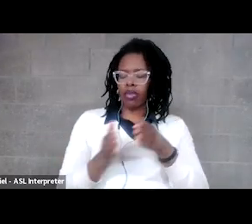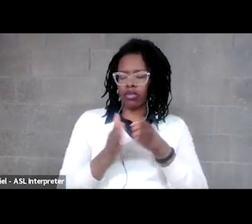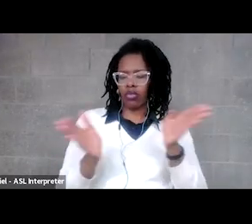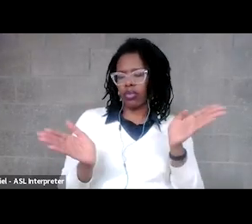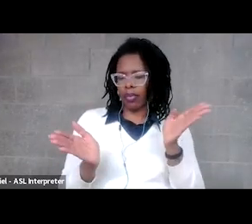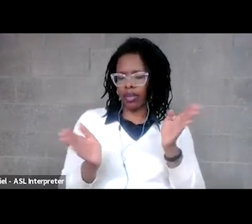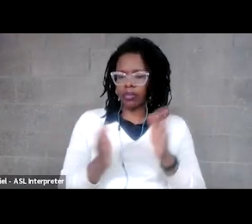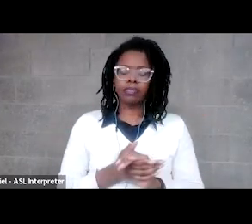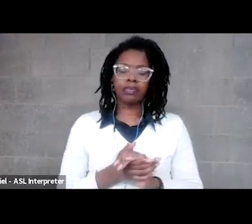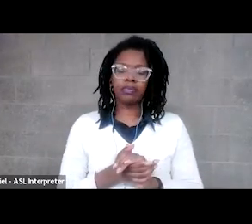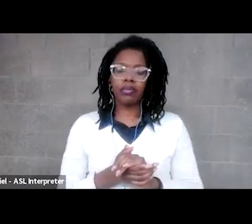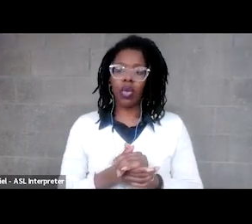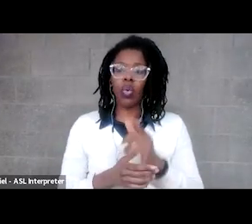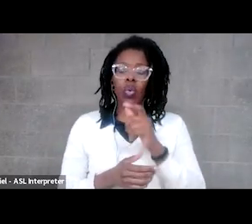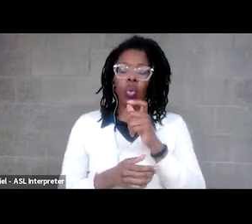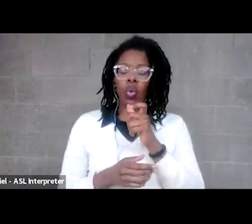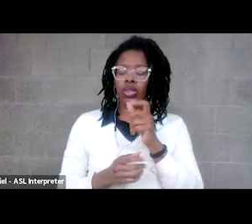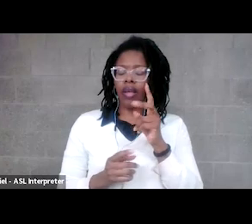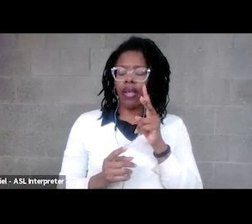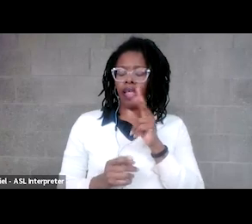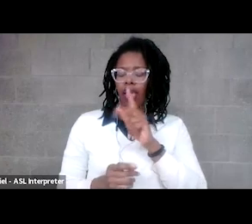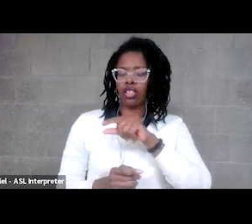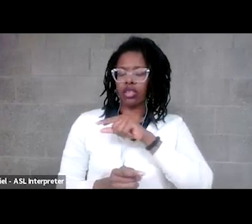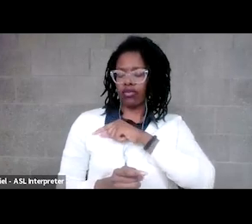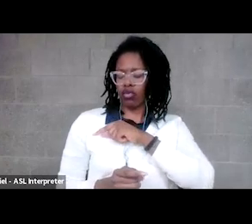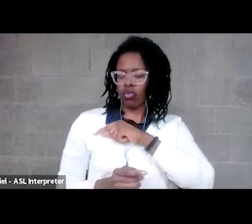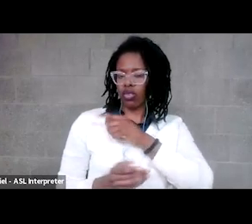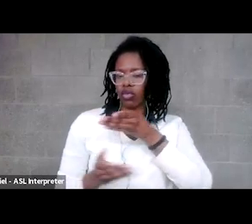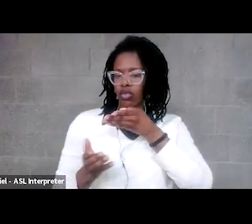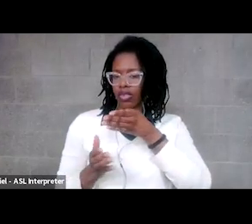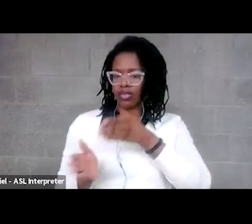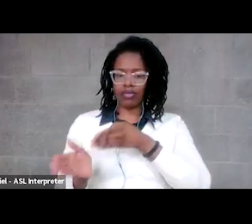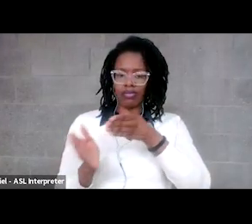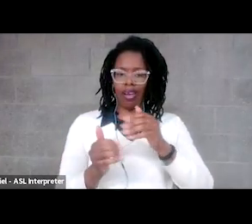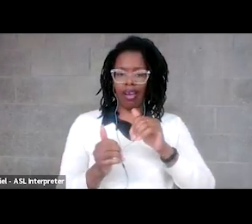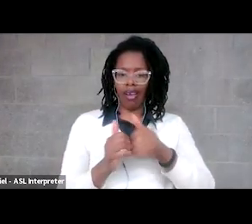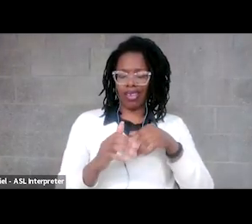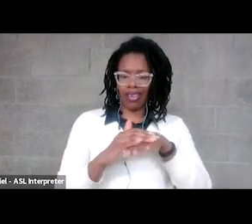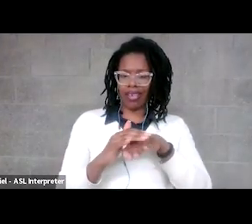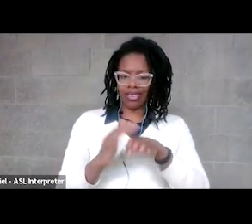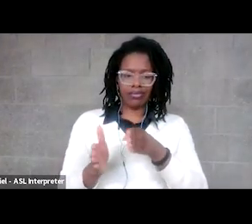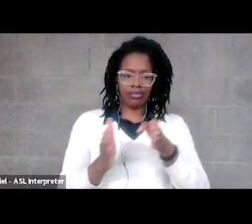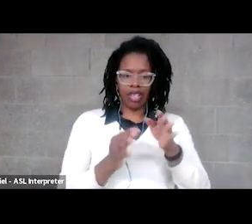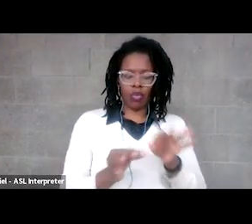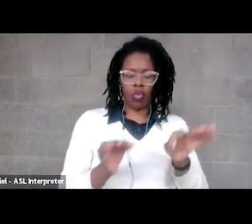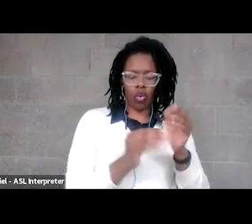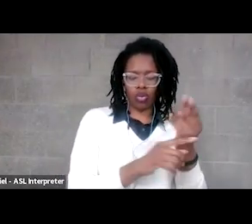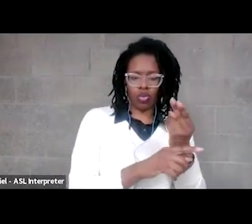para este servicio en línea, cómo acceder a él, y algunos de los usos clave para ello para ayudar a los proveedores de SOAR a navegar,